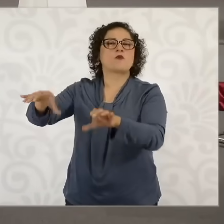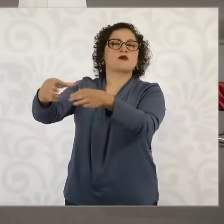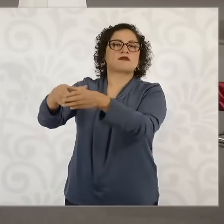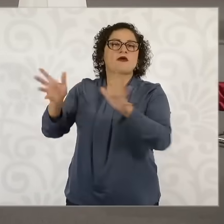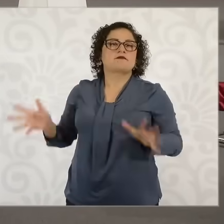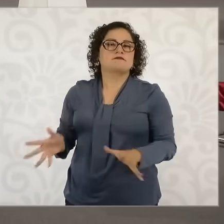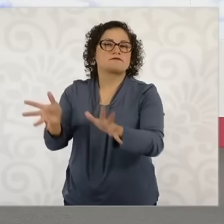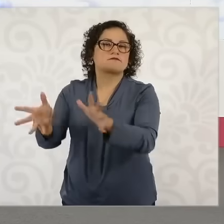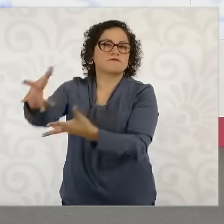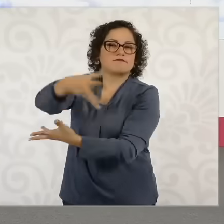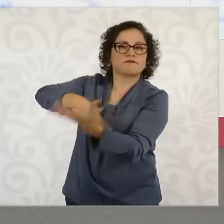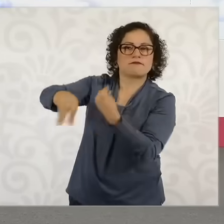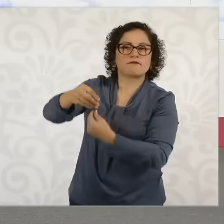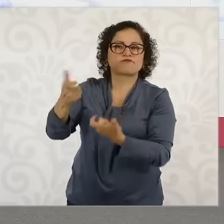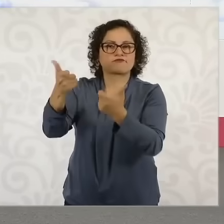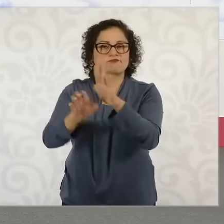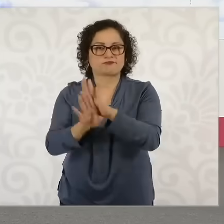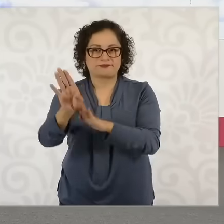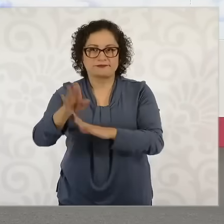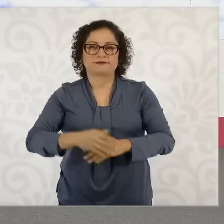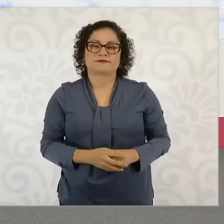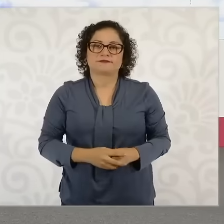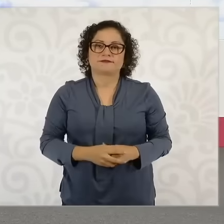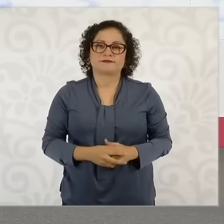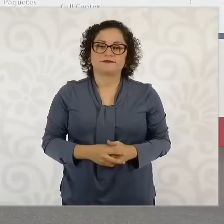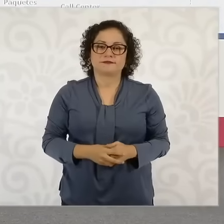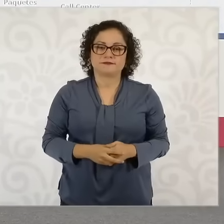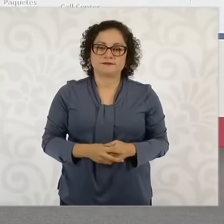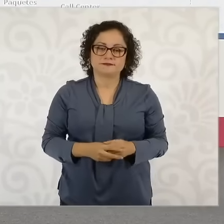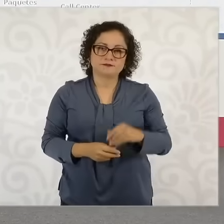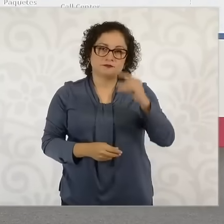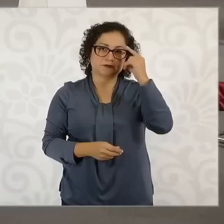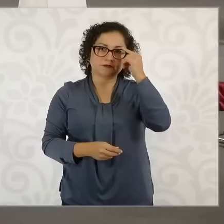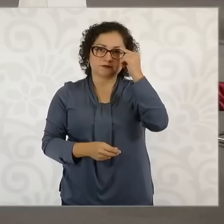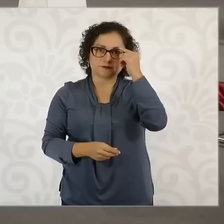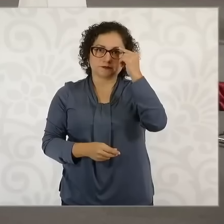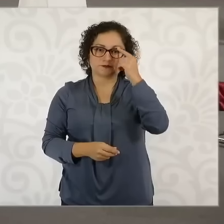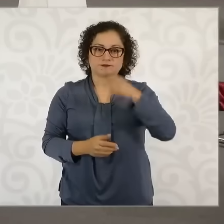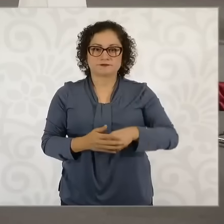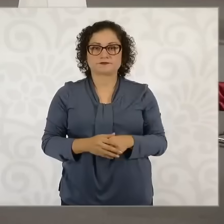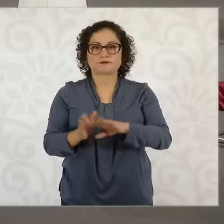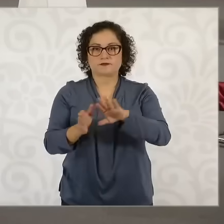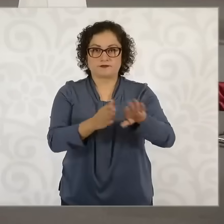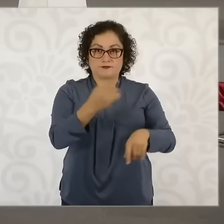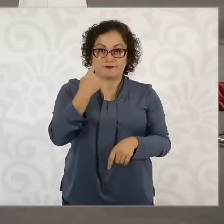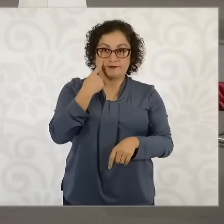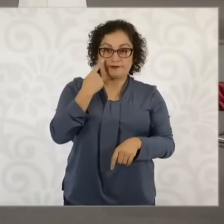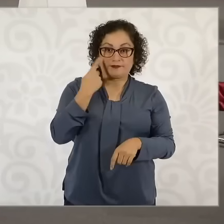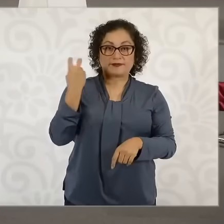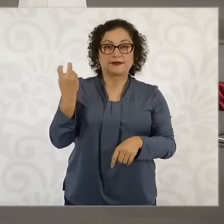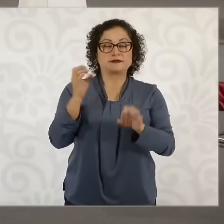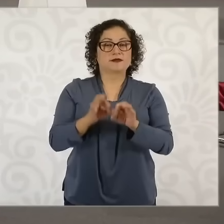cuales se genera este corredor. La siguiente, por favor. Aquí muy importante también destacar qué